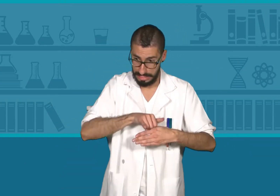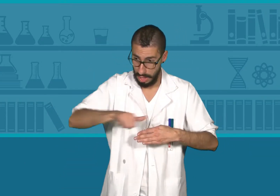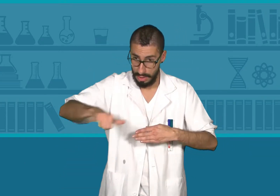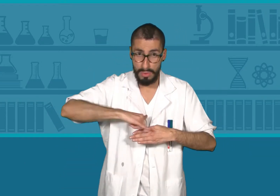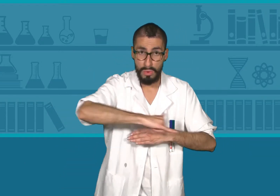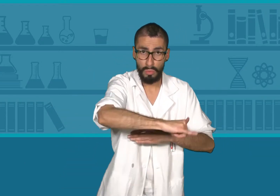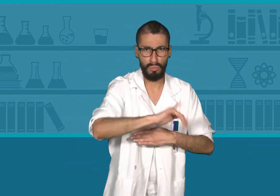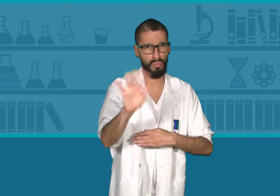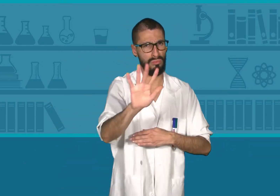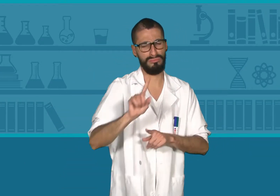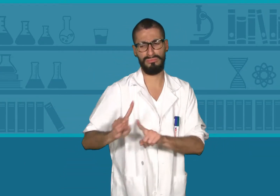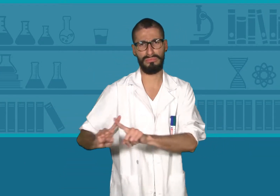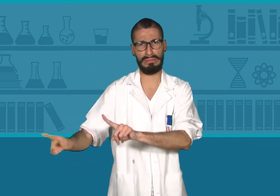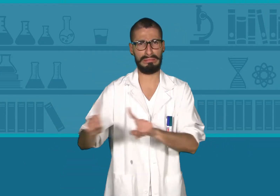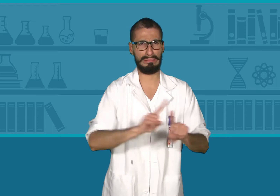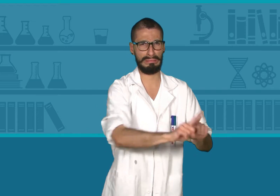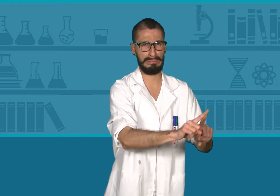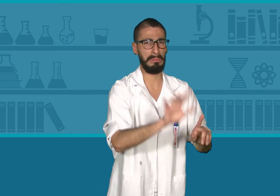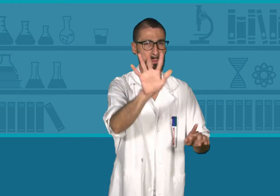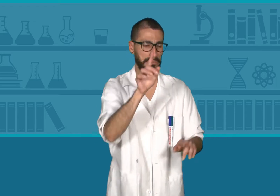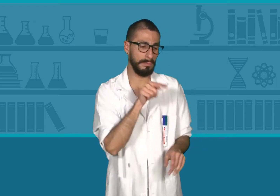Estas no son iguales al paramecio, son diferentes.